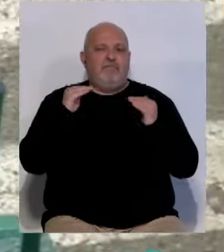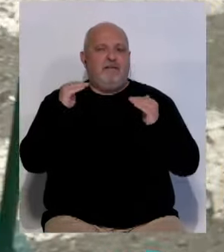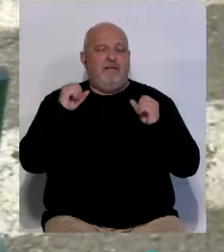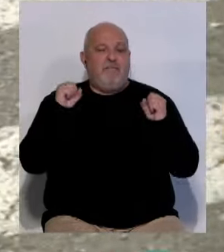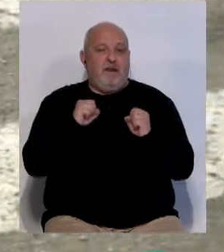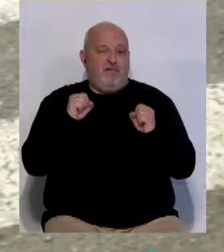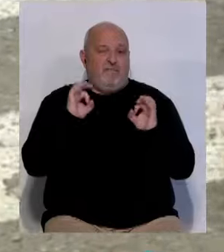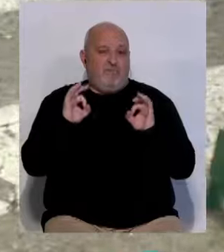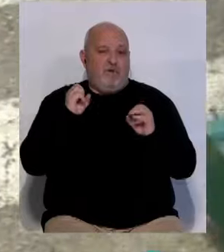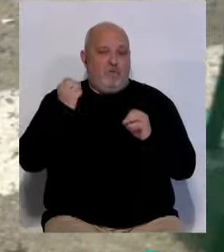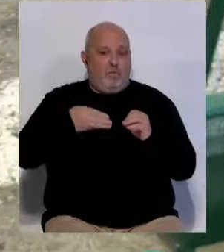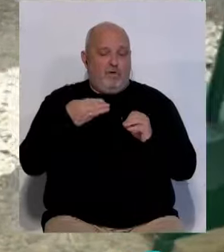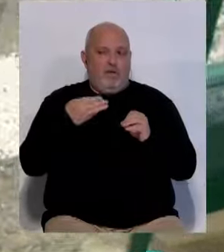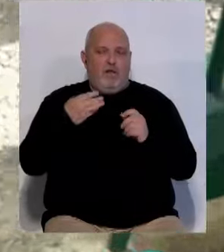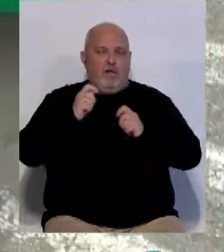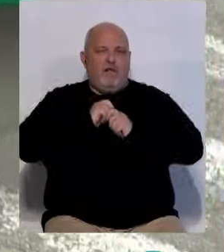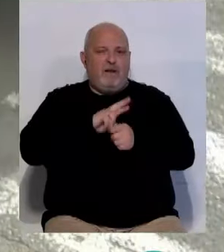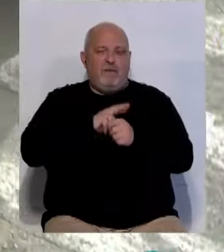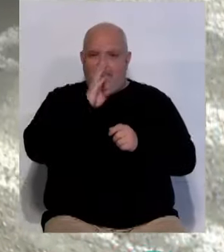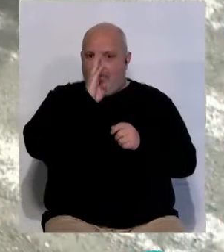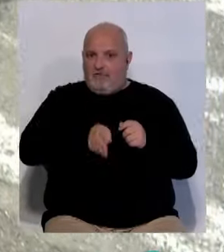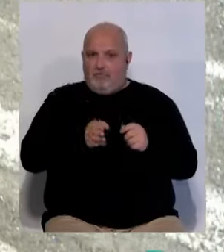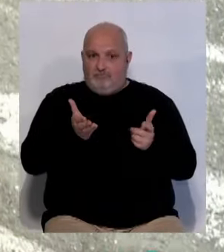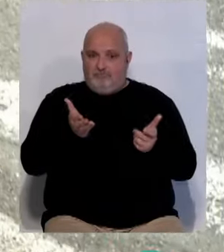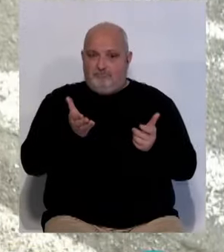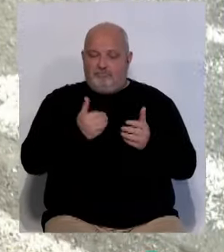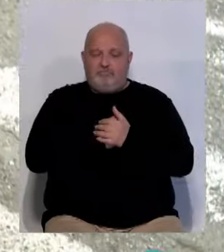mayoría de los clubes de rendimiento inmediato Desde que la primera jornada prácticamente con